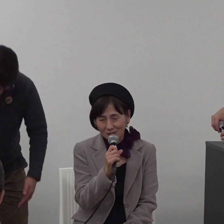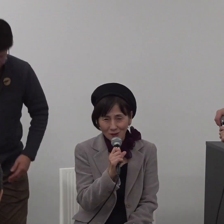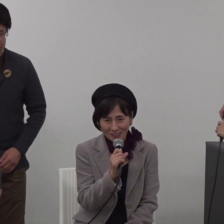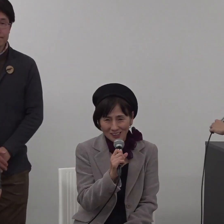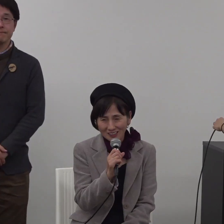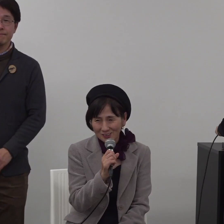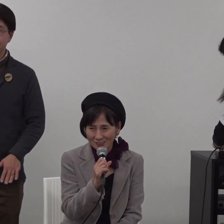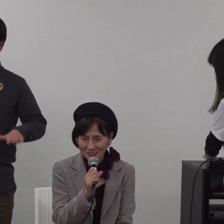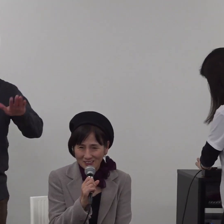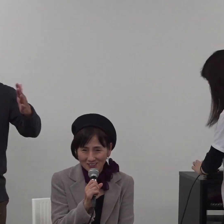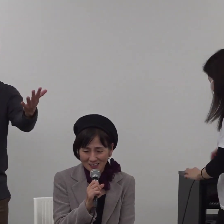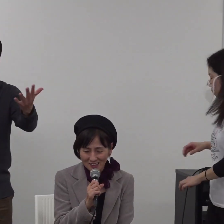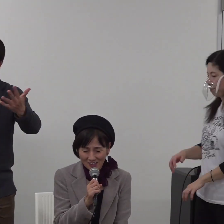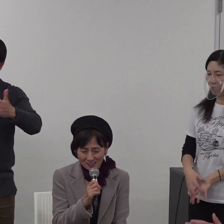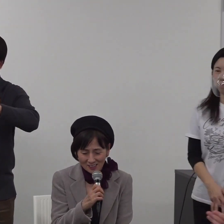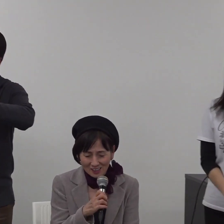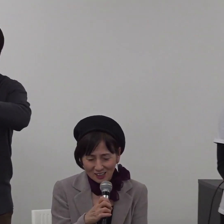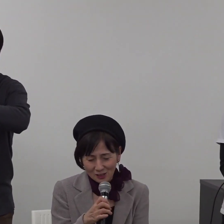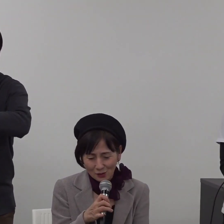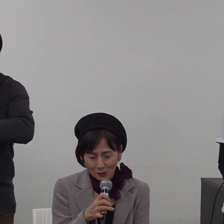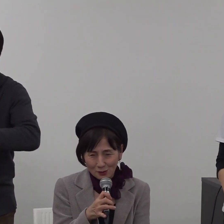セア）今日はありがとうございました